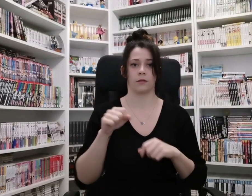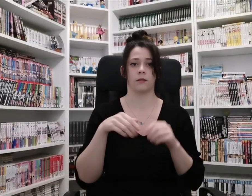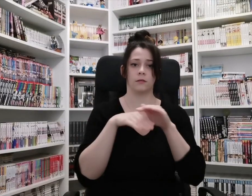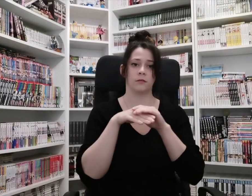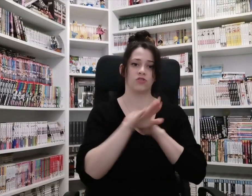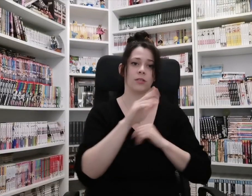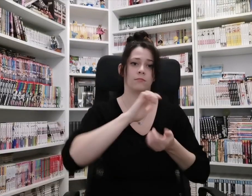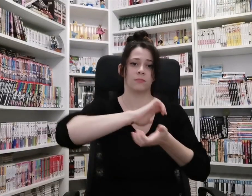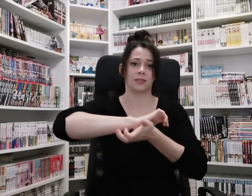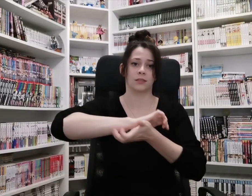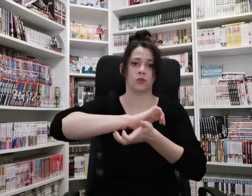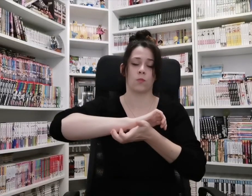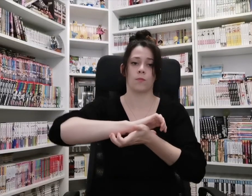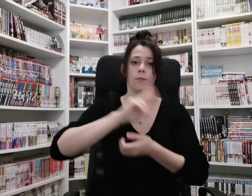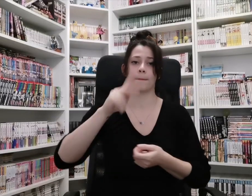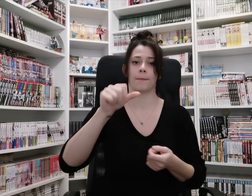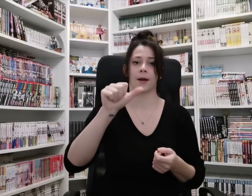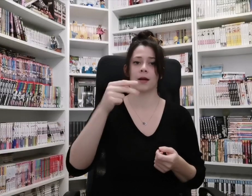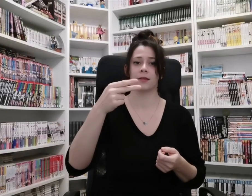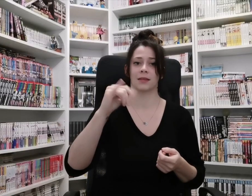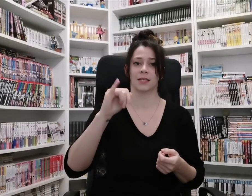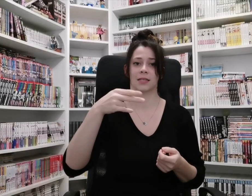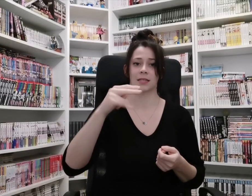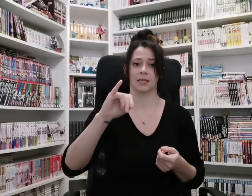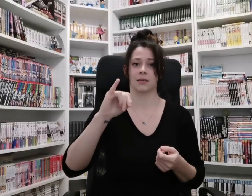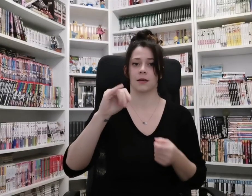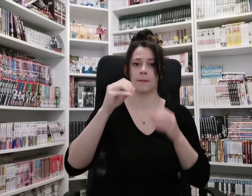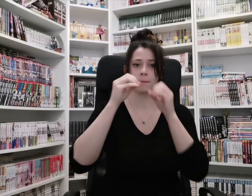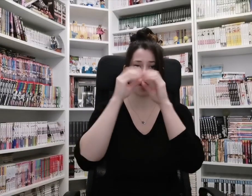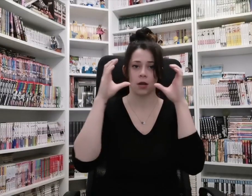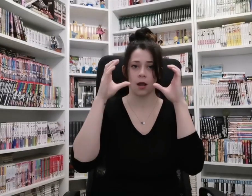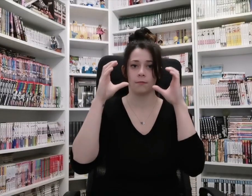En français, ça a été publié par Panini Manga